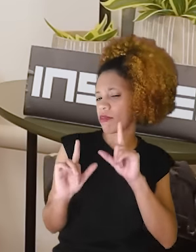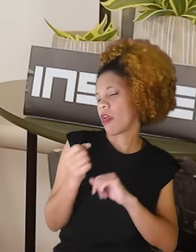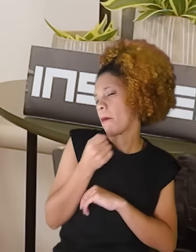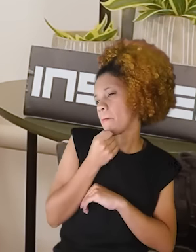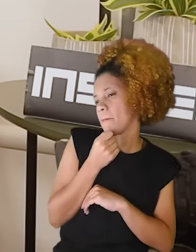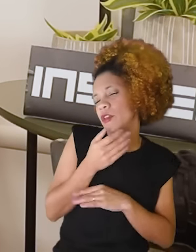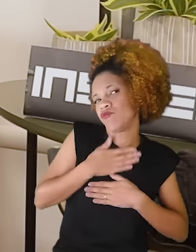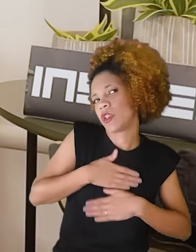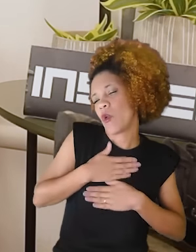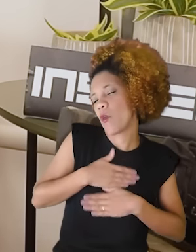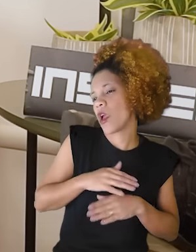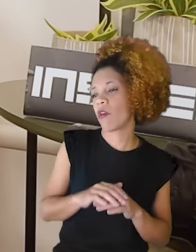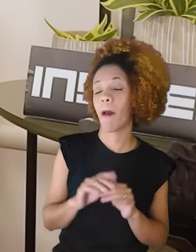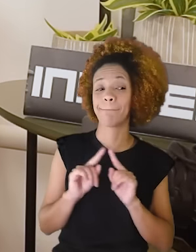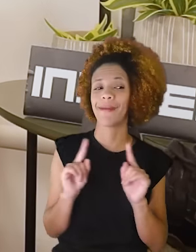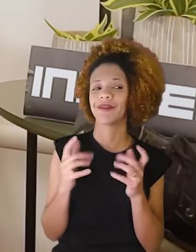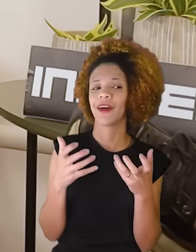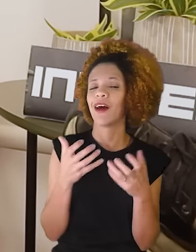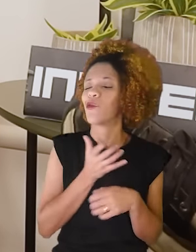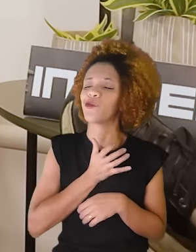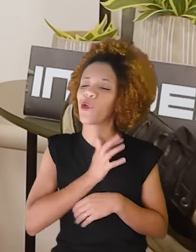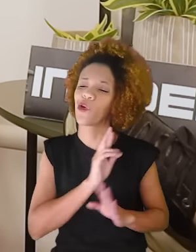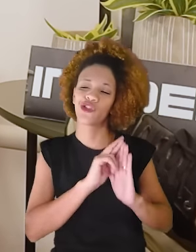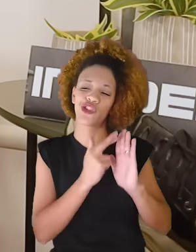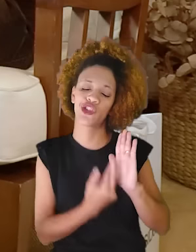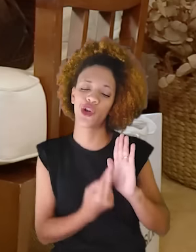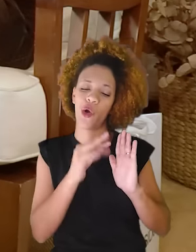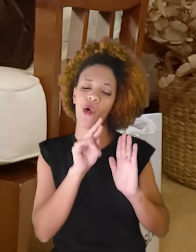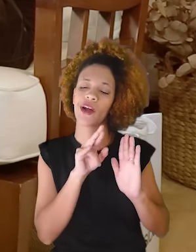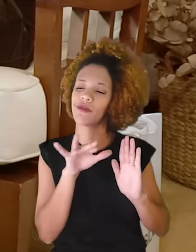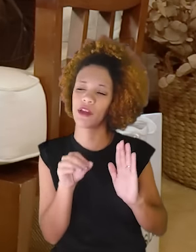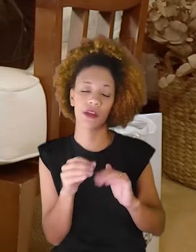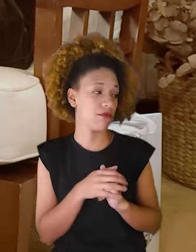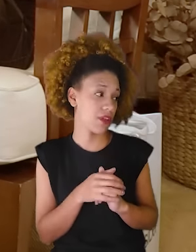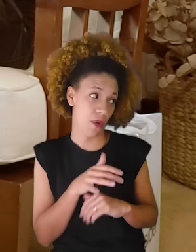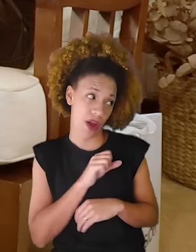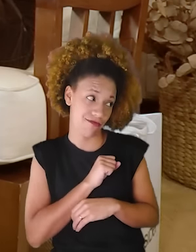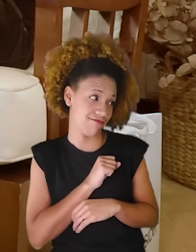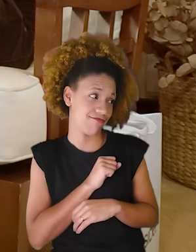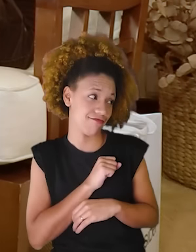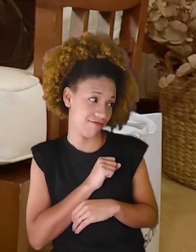de humor mas eu gosto dessa coisa que de não ter roteiro de eu poder eu a coisa que eu mais amo é